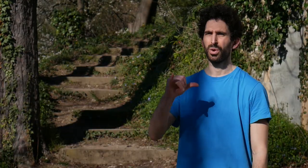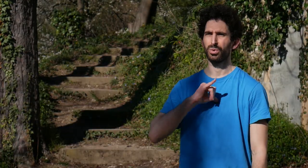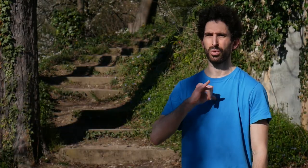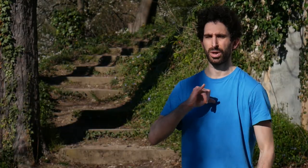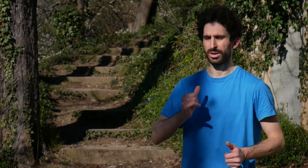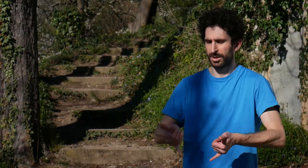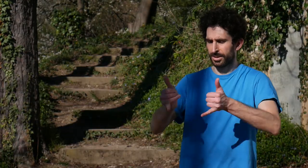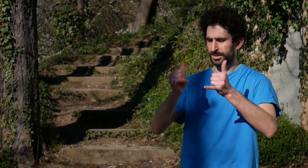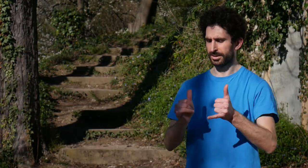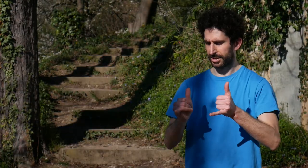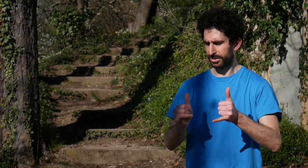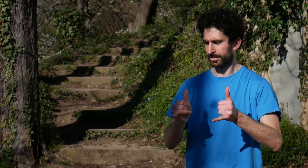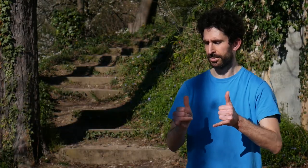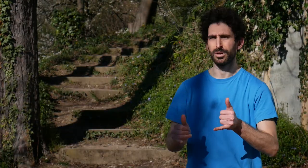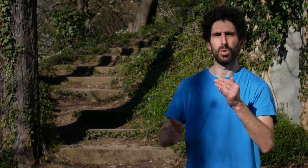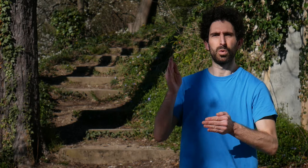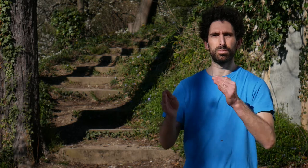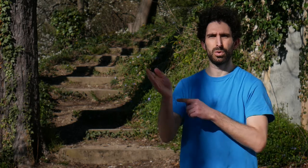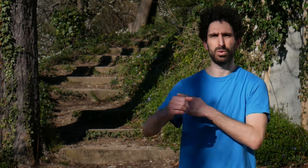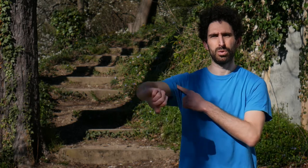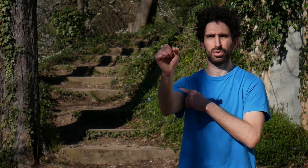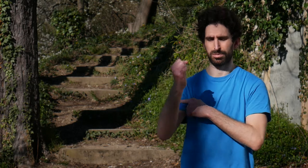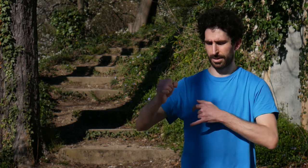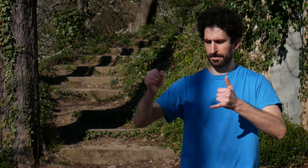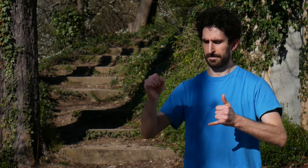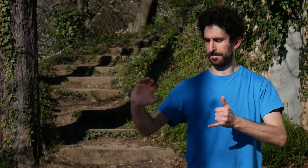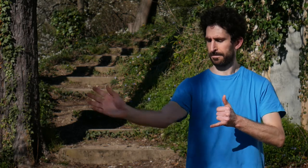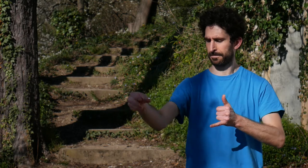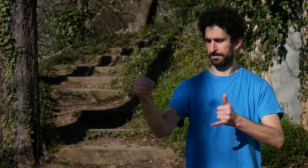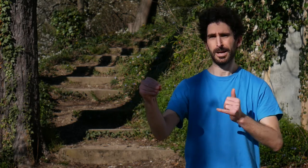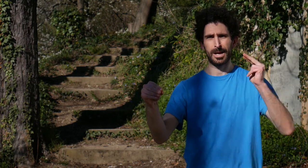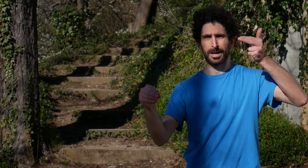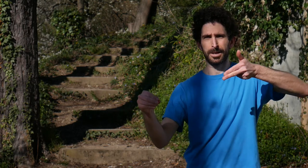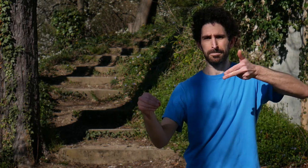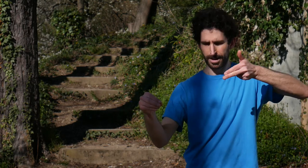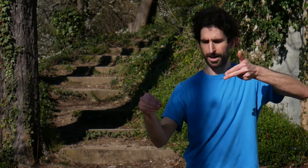Le siège était équipé d'un bras robotique avec caméra ?